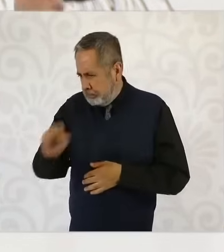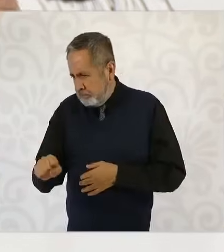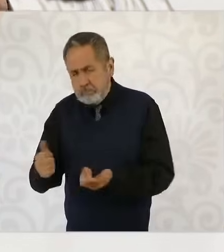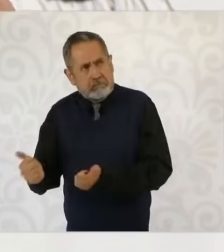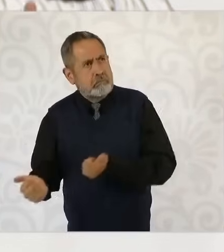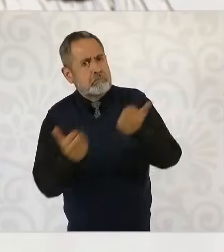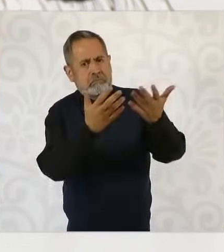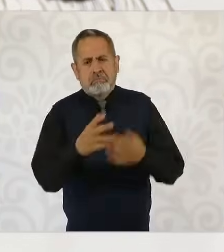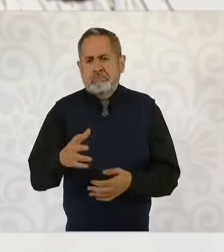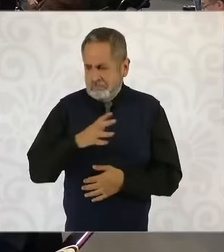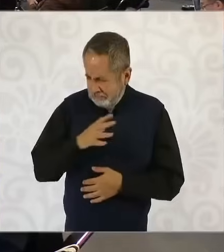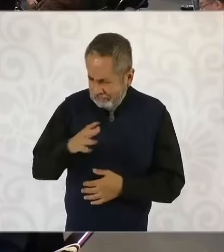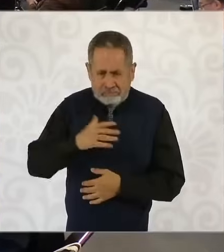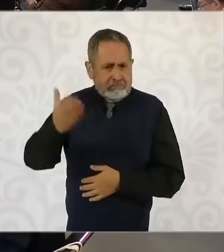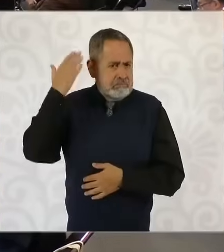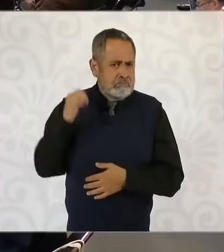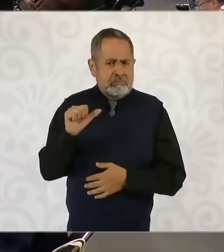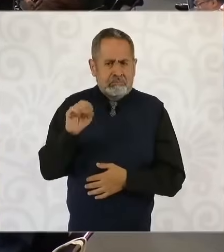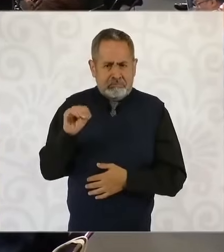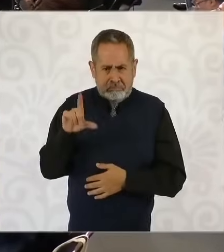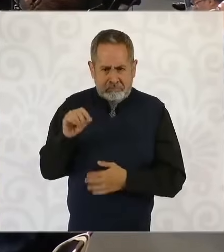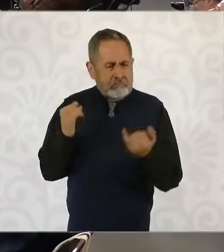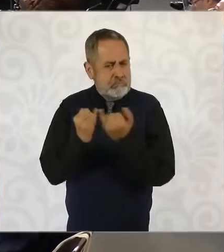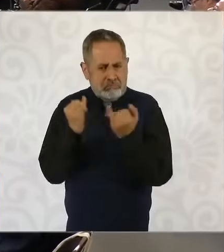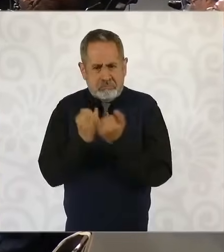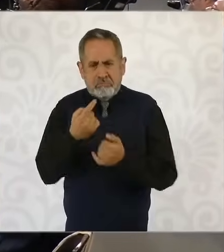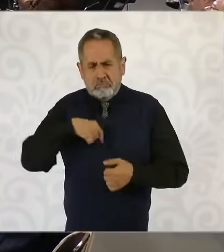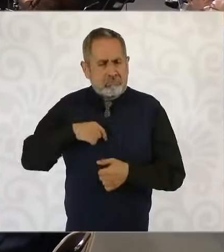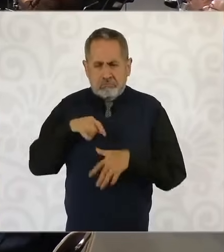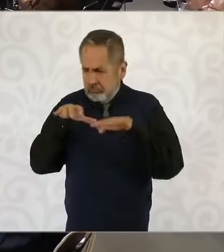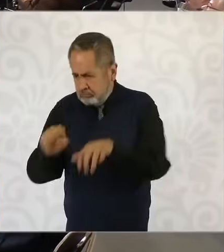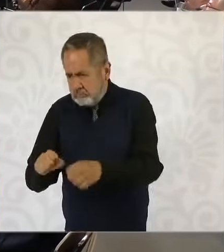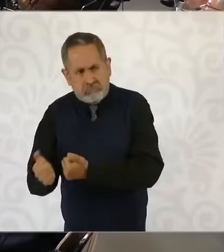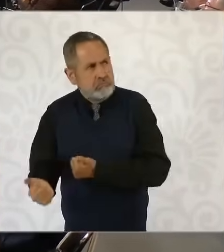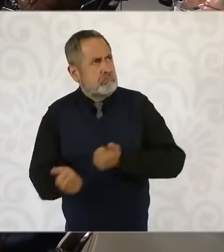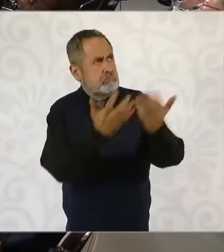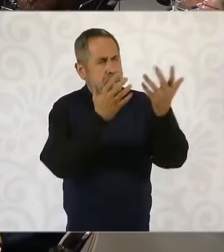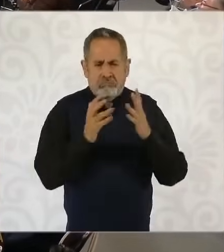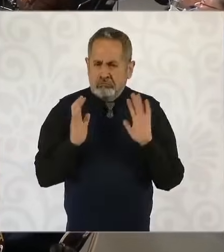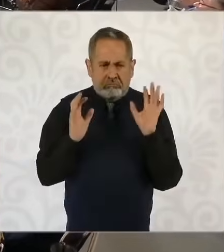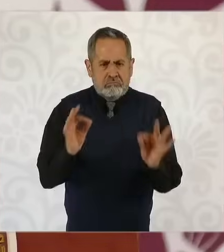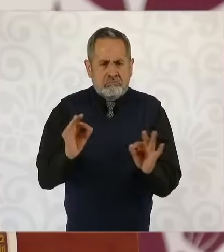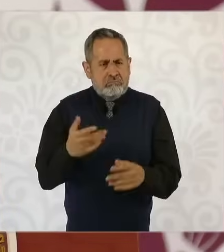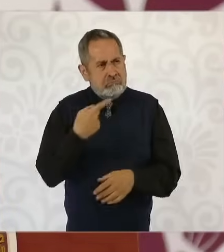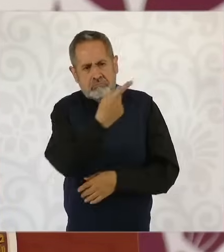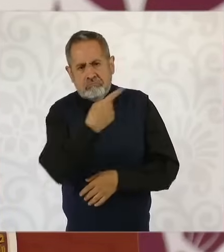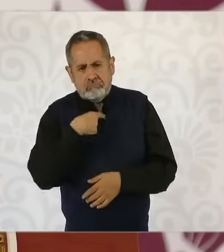lo hizo el presidente López Obrador y nosotros lo hemos hecho entonces hay una colaboración